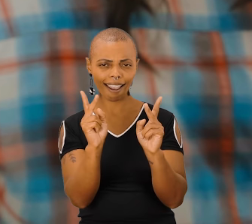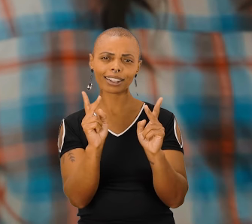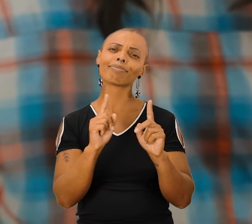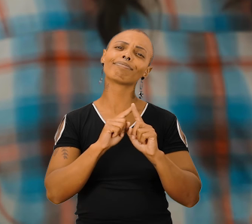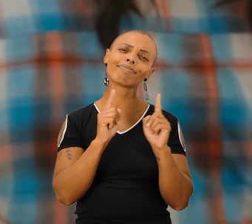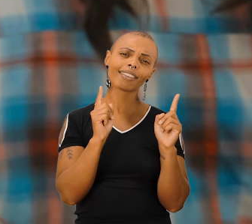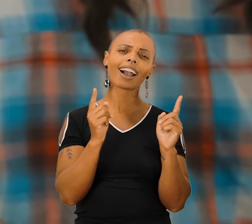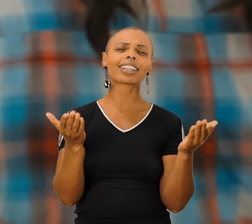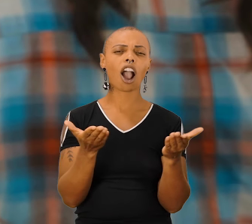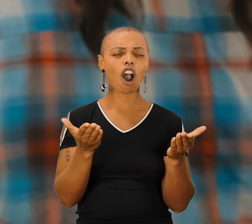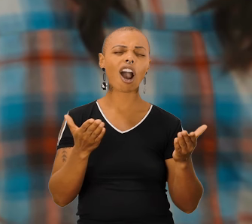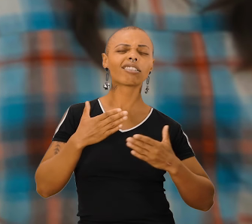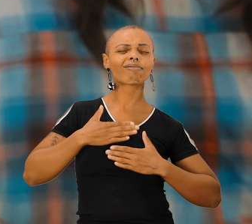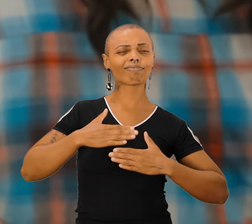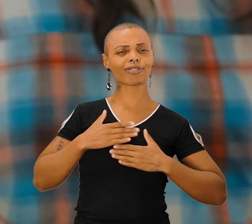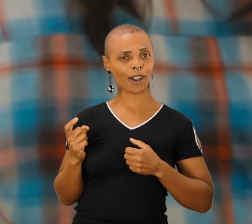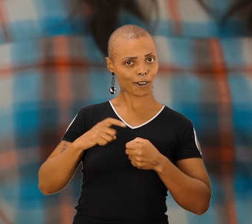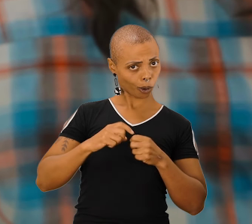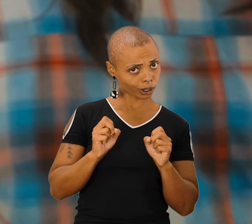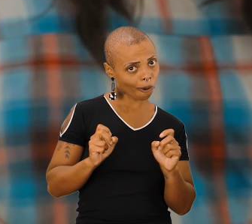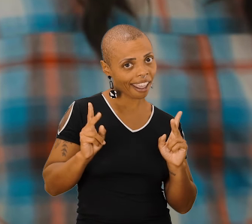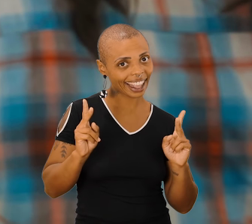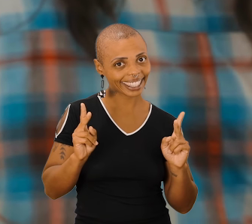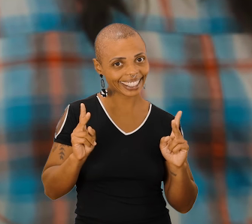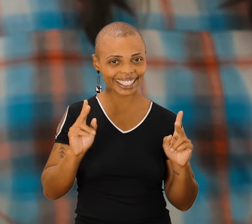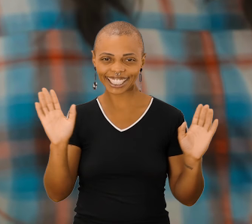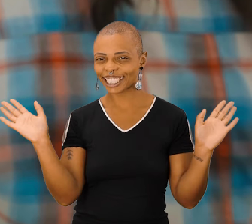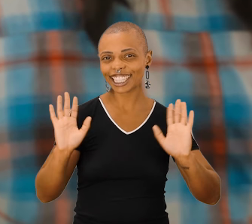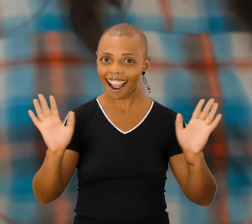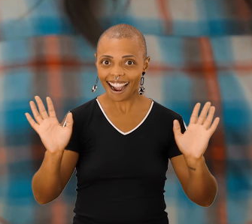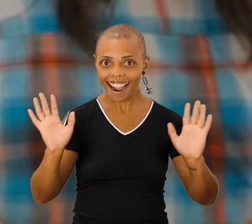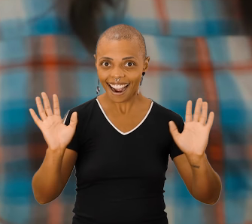deixa eu voltar para o meu decanso, tá? Tchau!